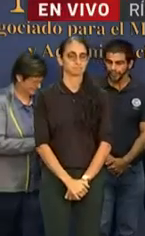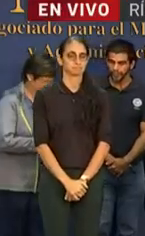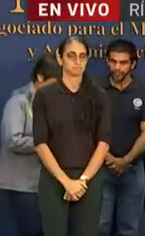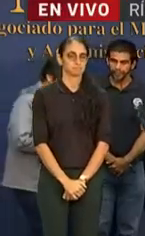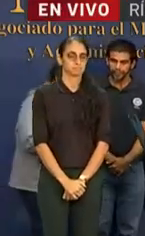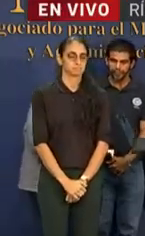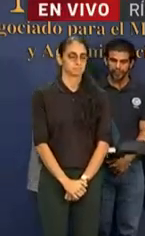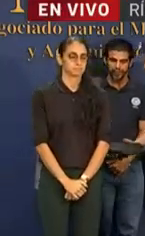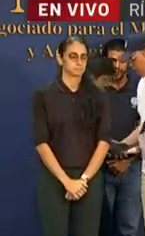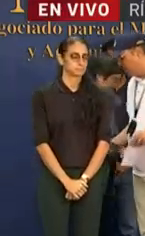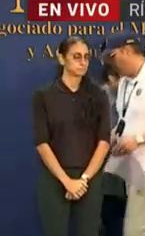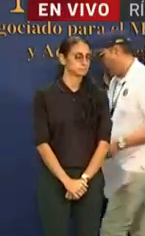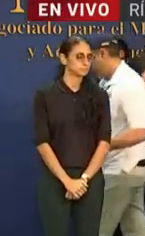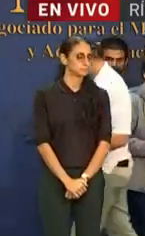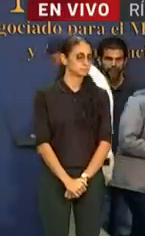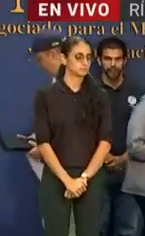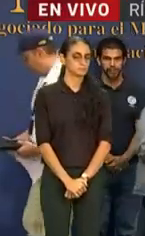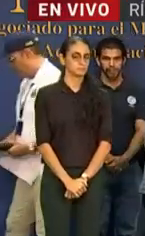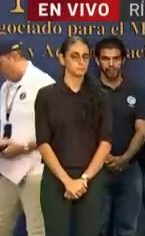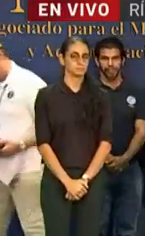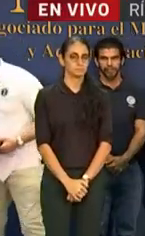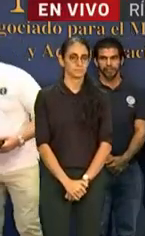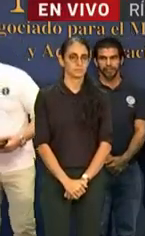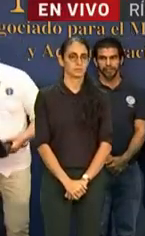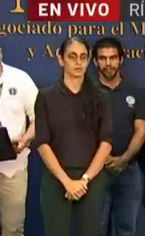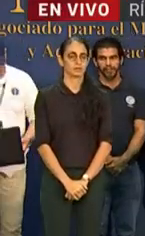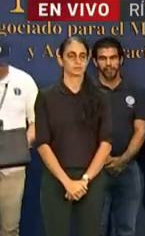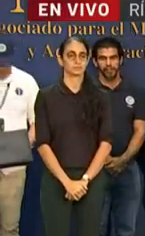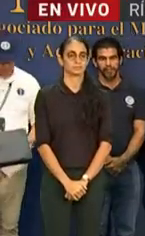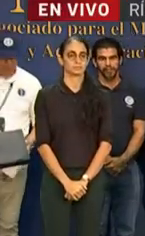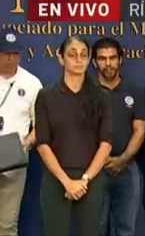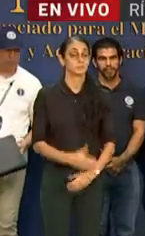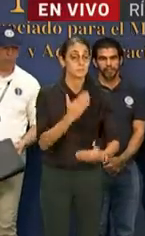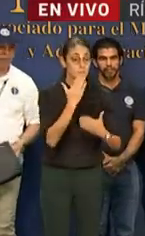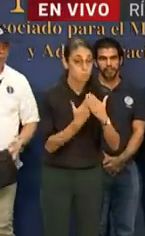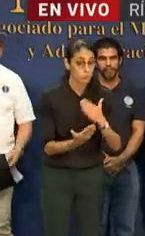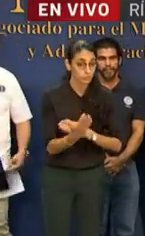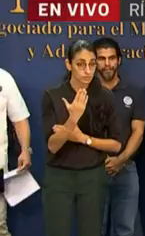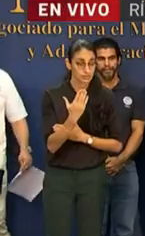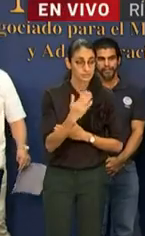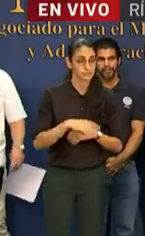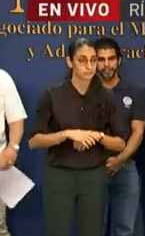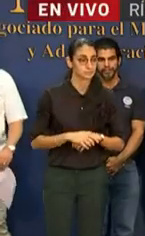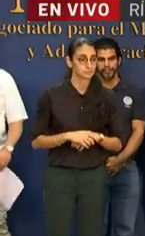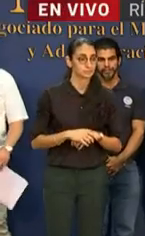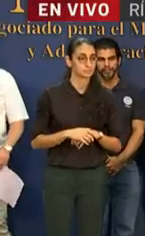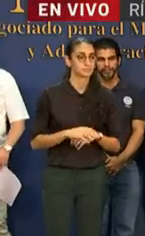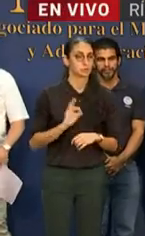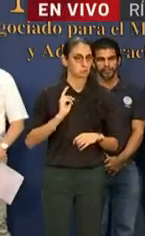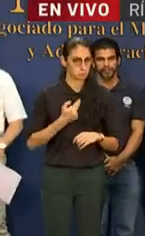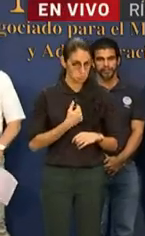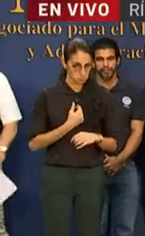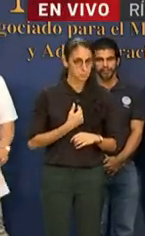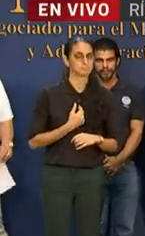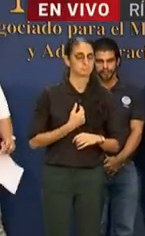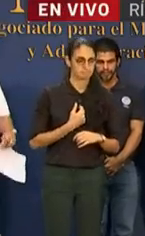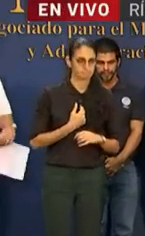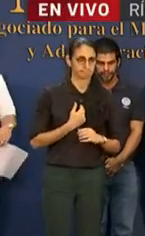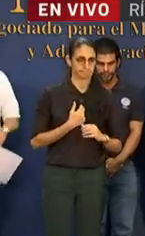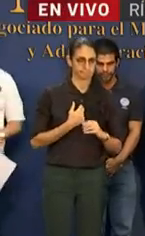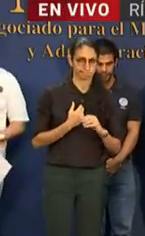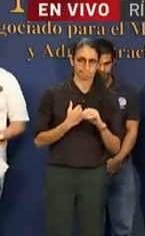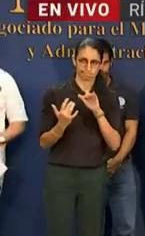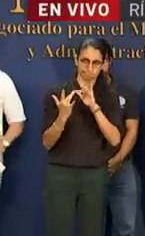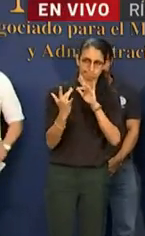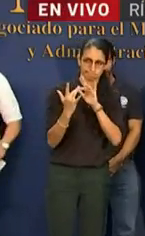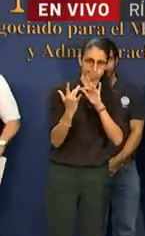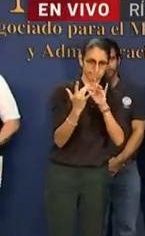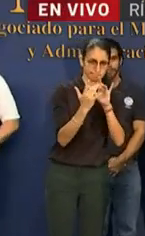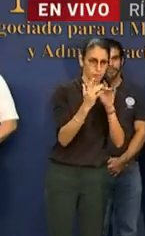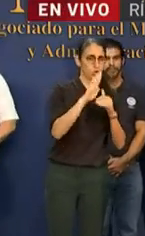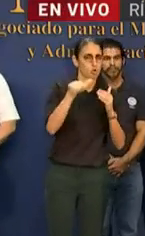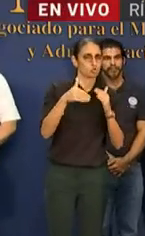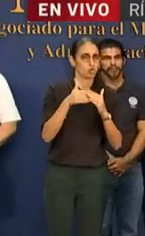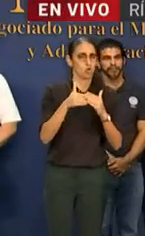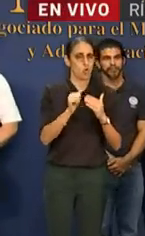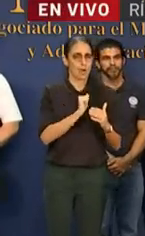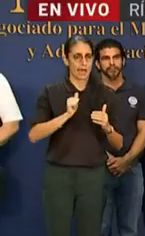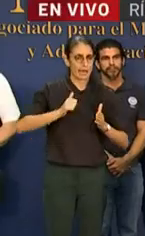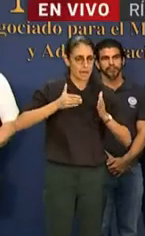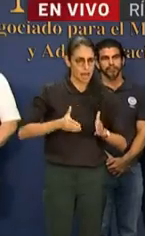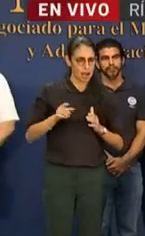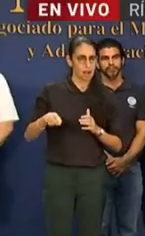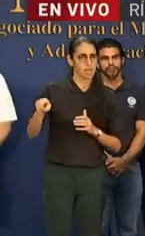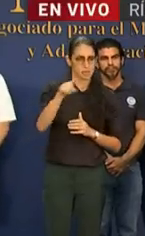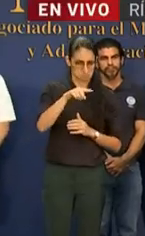VAYA